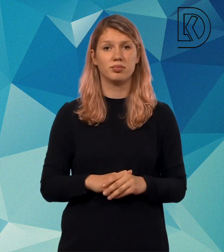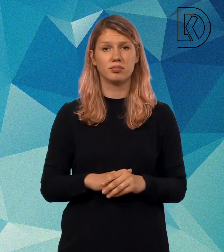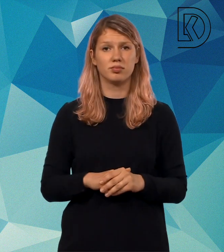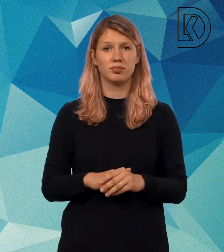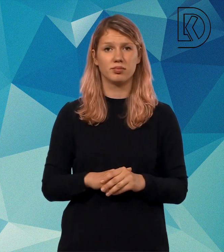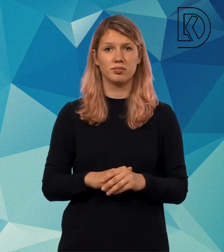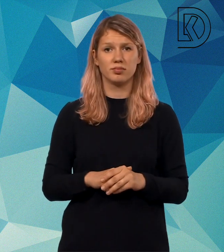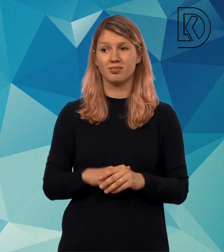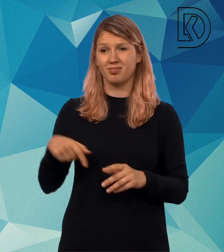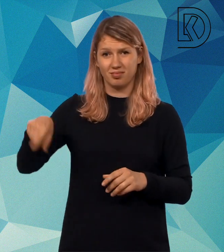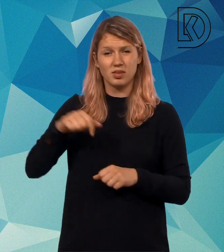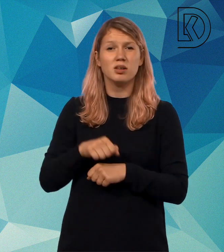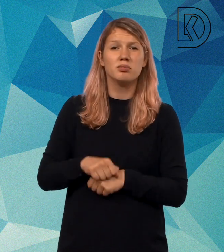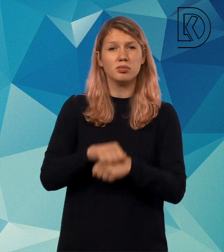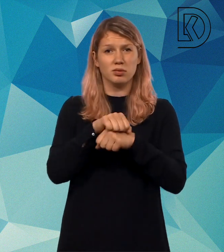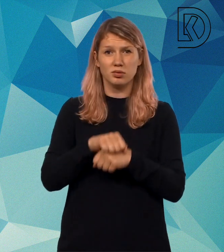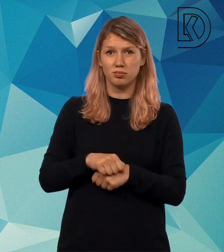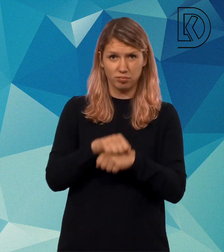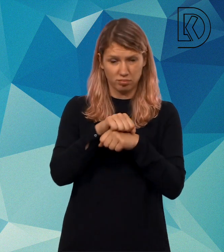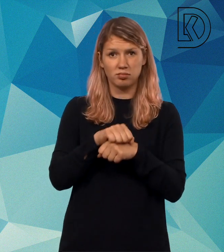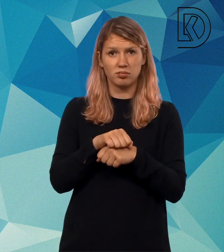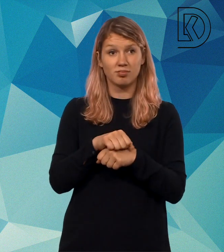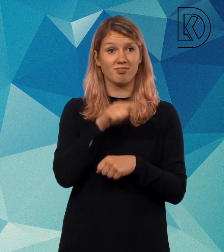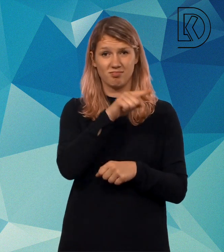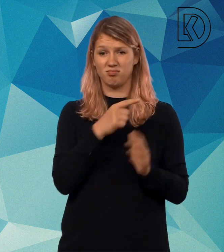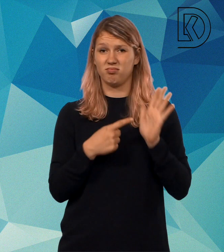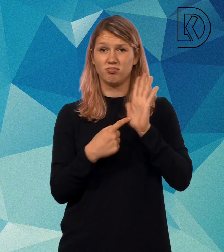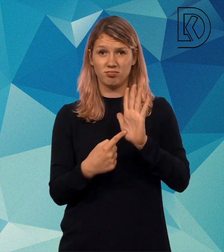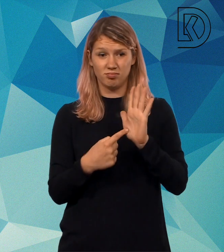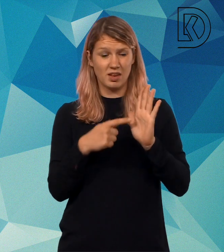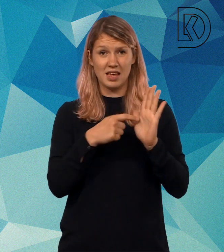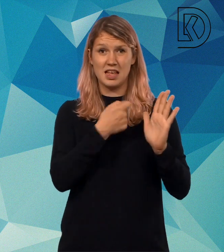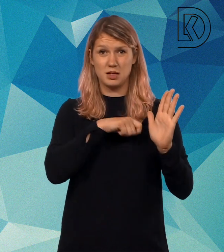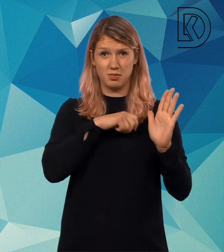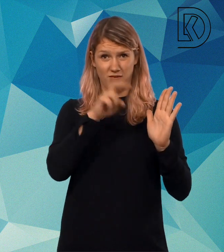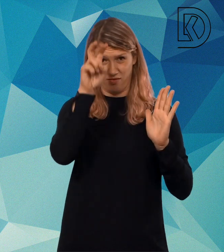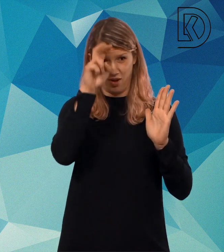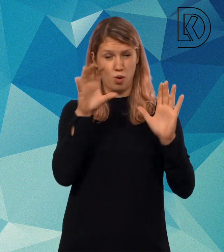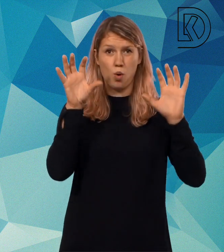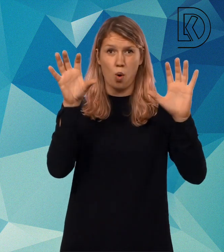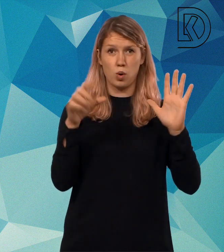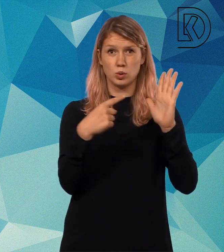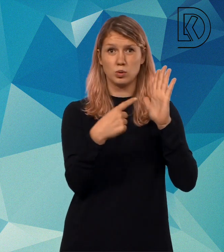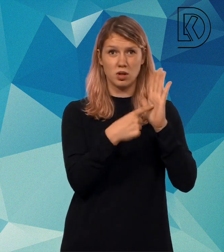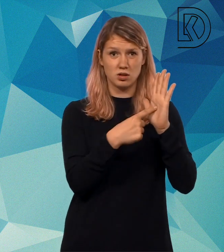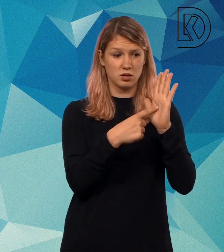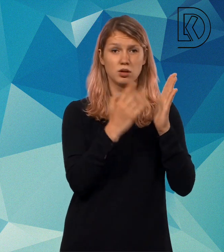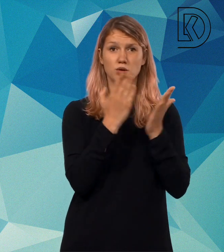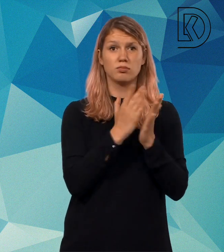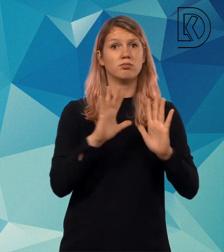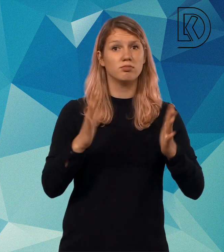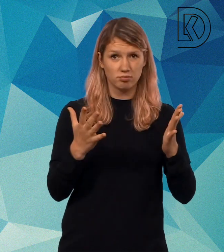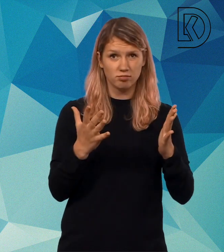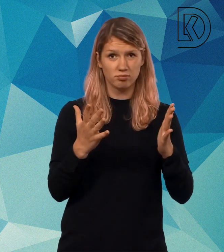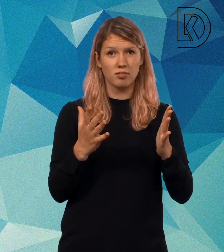Kaip argumentą prieš katalonų mitingą, Ispanijos vyriausybė pateikia Ispanijos Konstituciją.